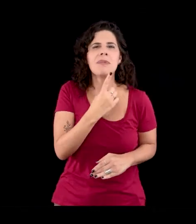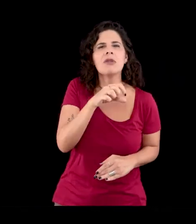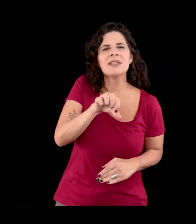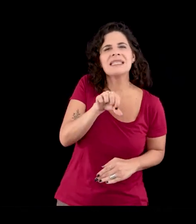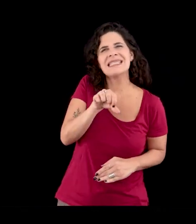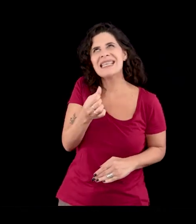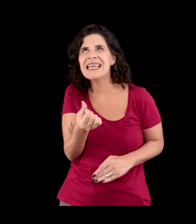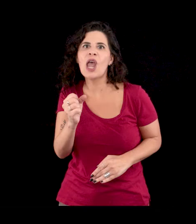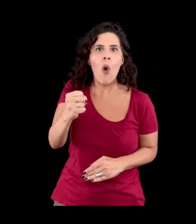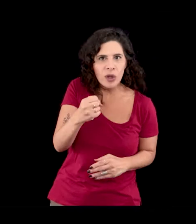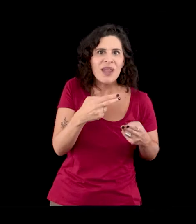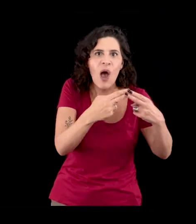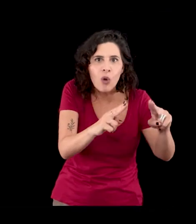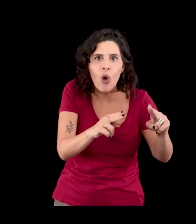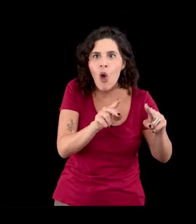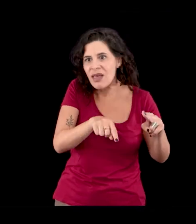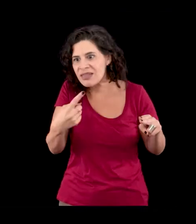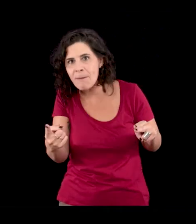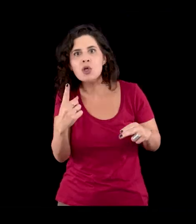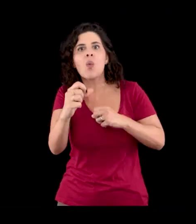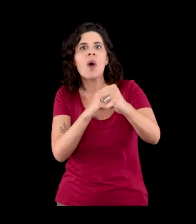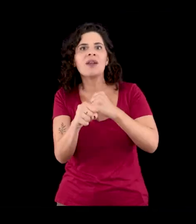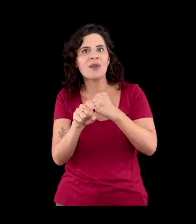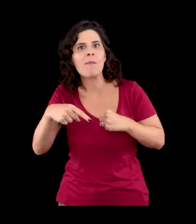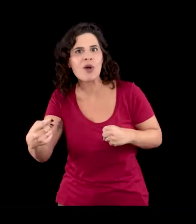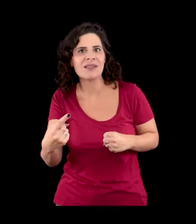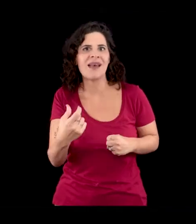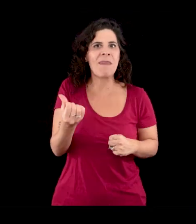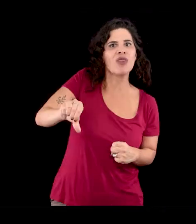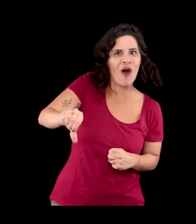Foi inaugurado em 1968 e isso foi em 1969.